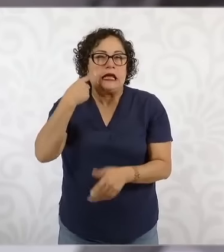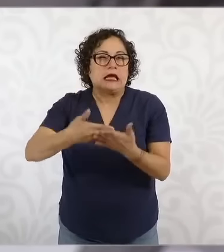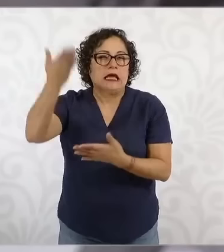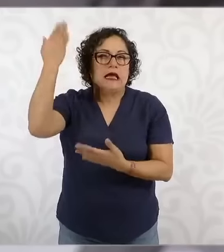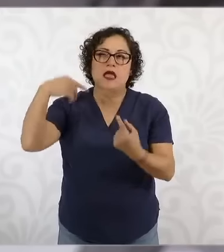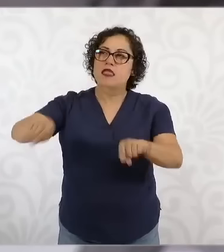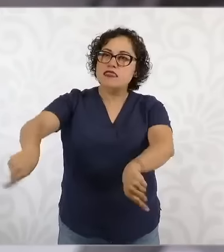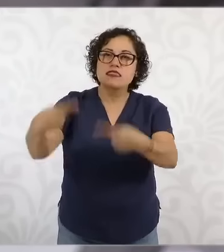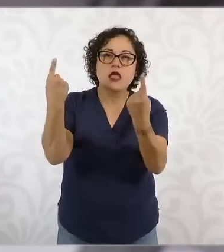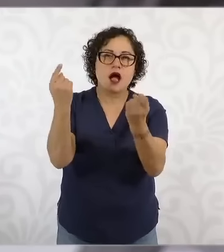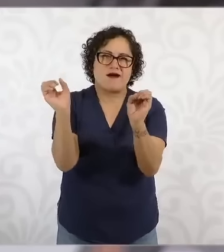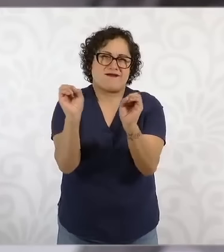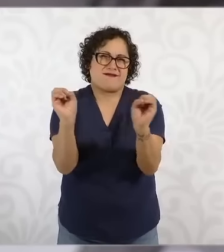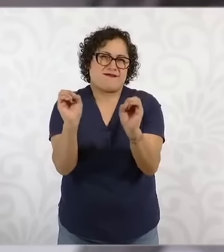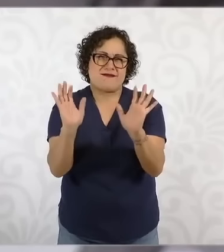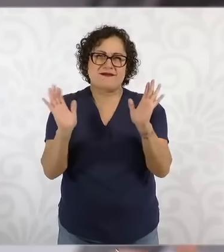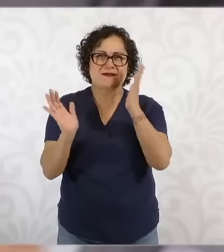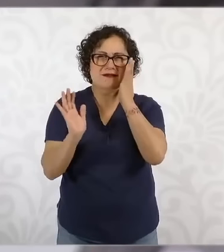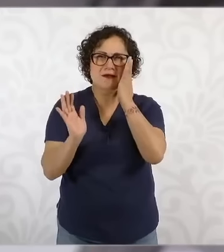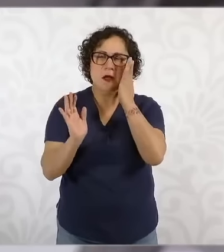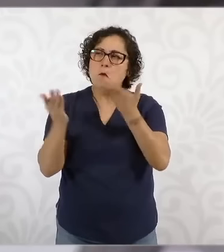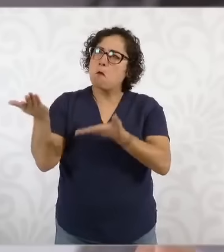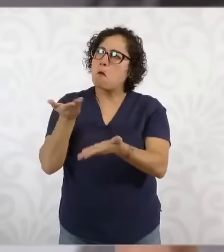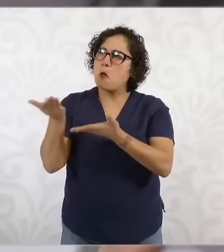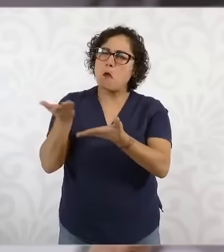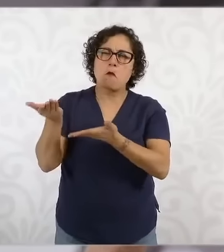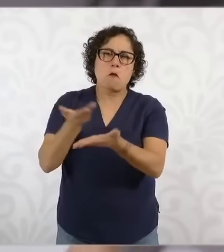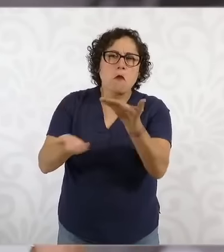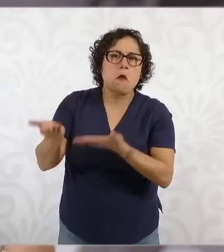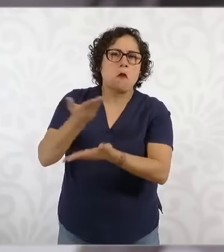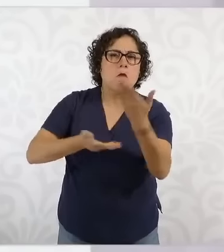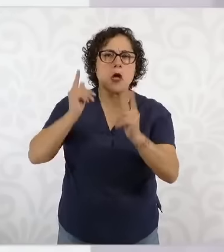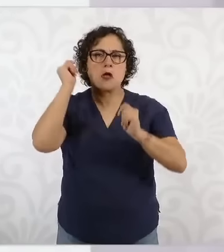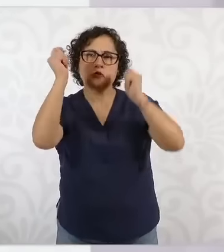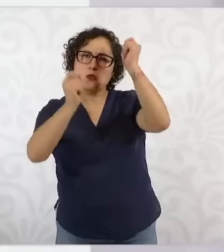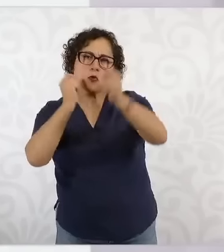porque esa la relación seguían, el turismo, eh el comercio, en fin,